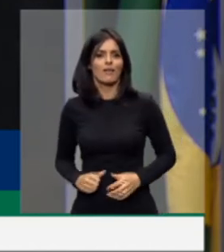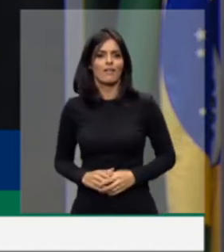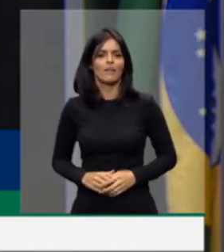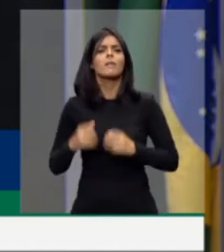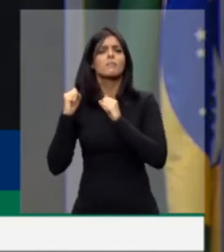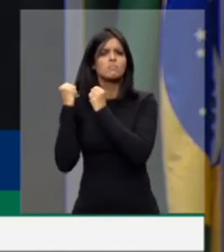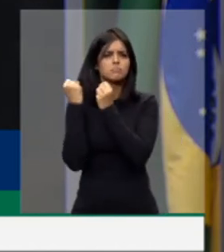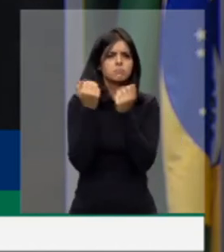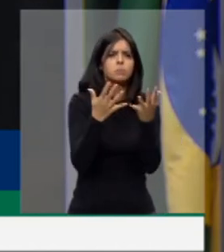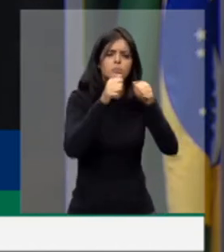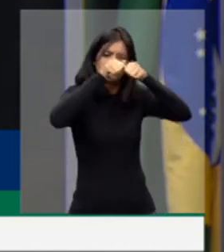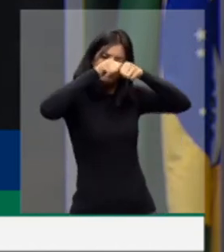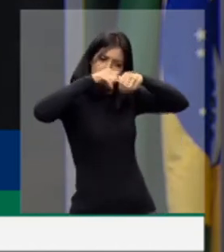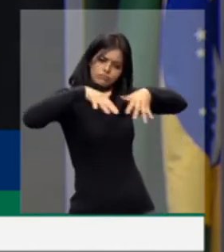MAIS POBRE E INDEPENDENTE DO PAÍS, HOJE NOVE CAPITAIS DO